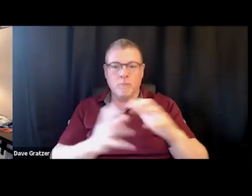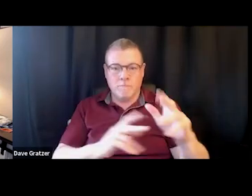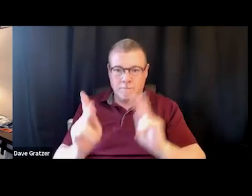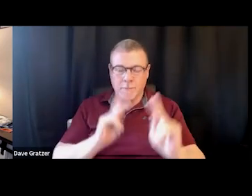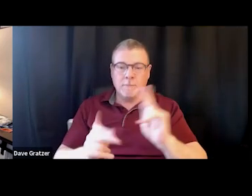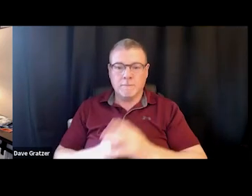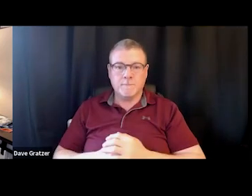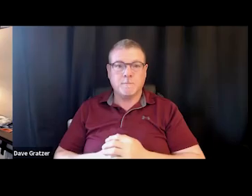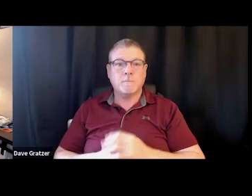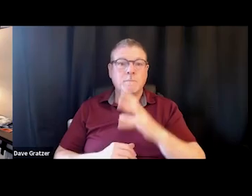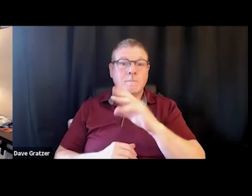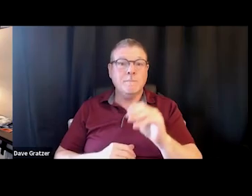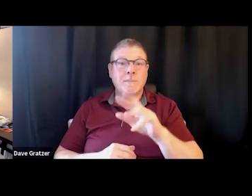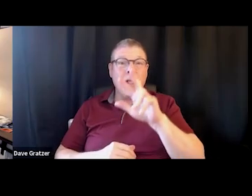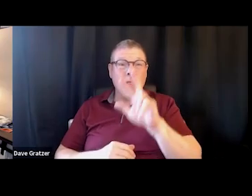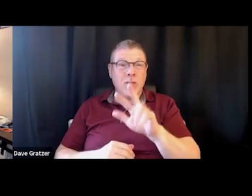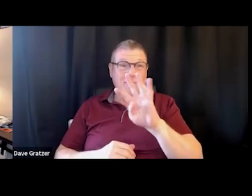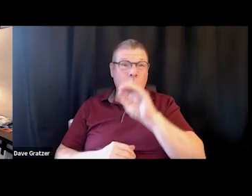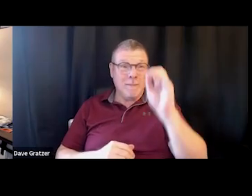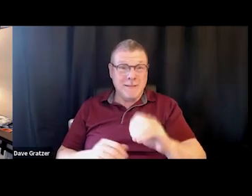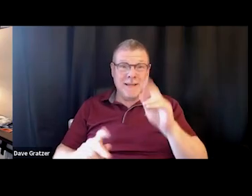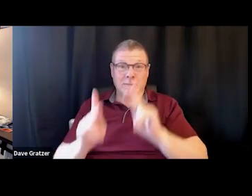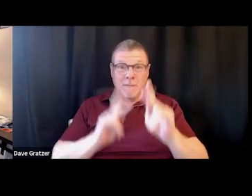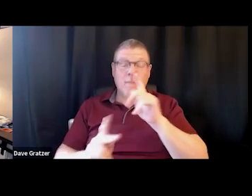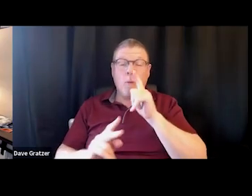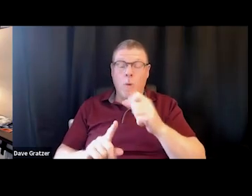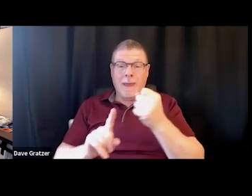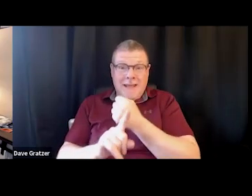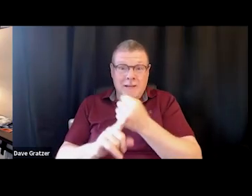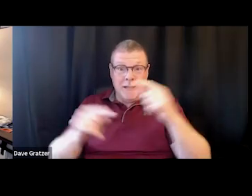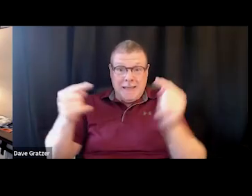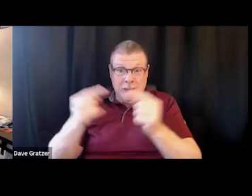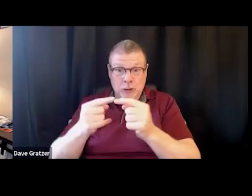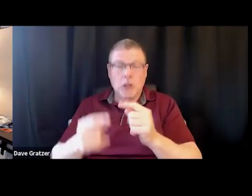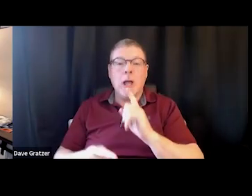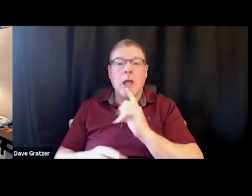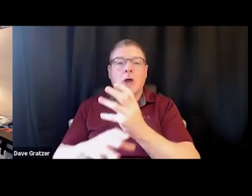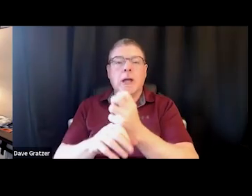es que solo el 34 % de las personas lesionadas en violencia de pareja íntima reciben atención médica.